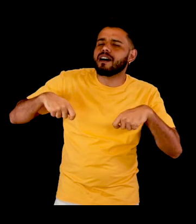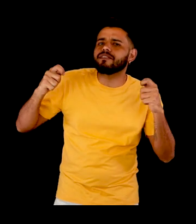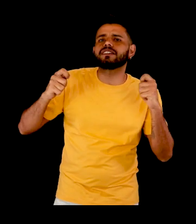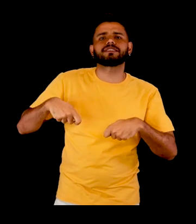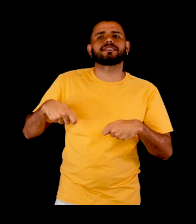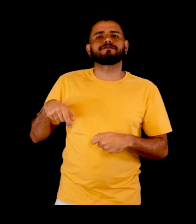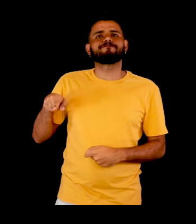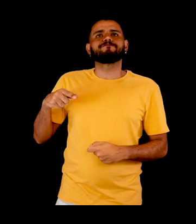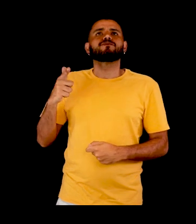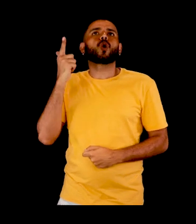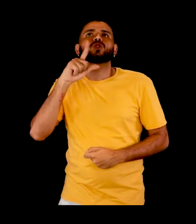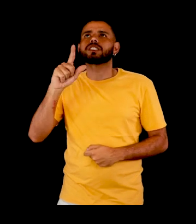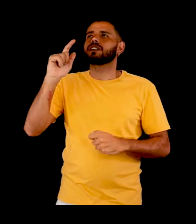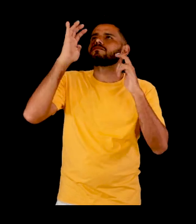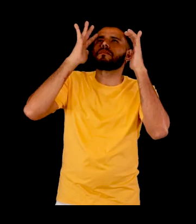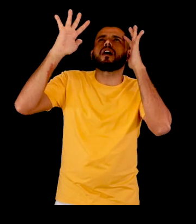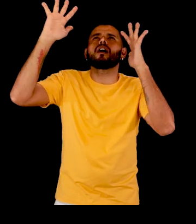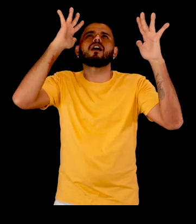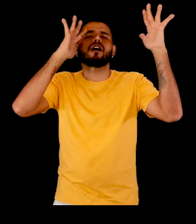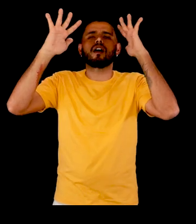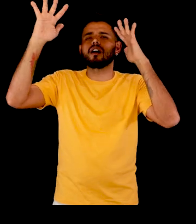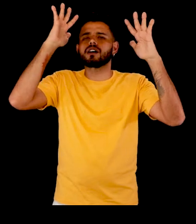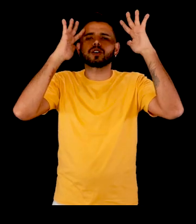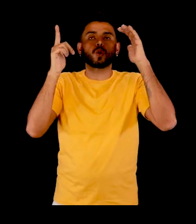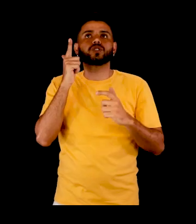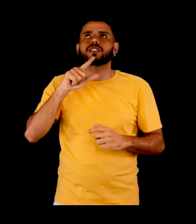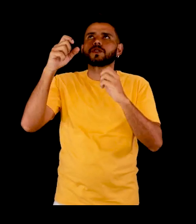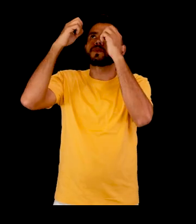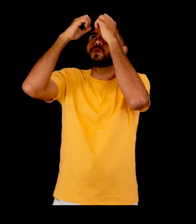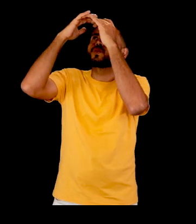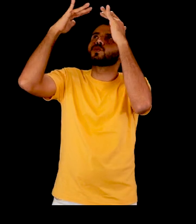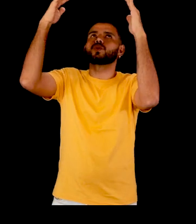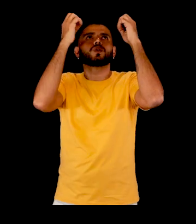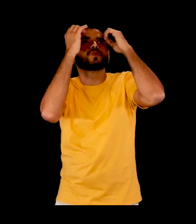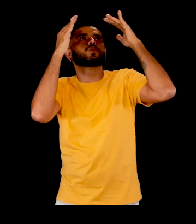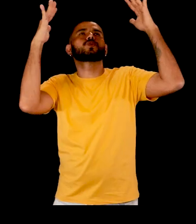de viajar, de imaginar e de criar, e com o apoio do Aurélio.